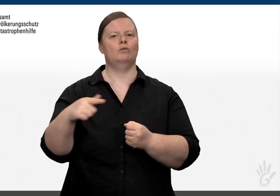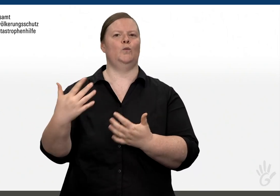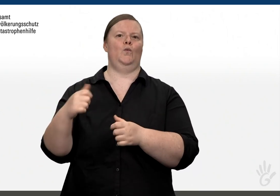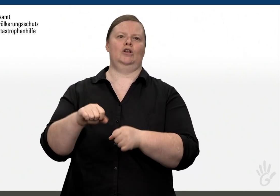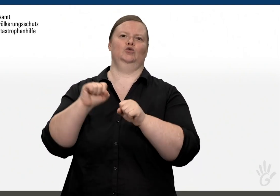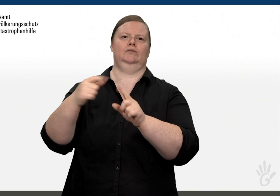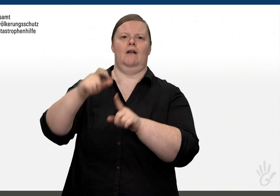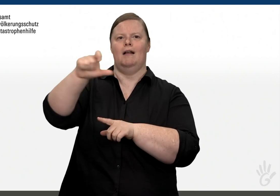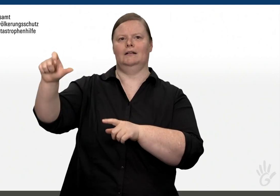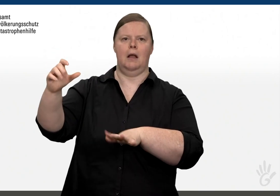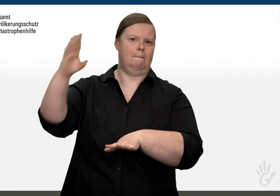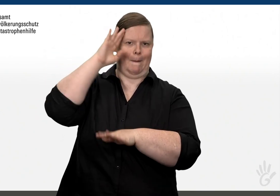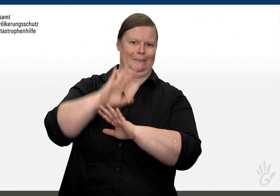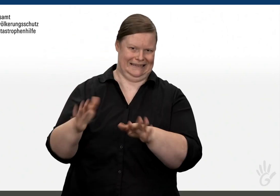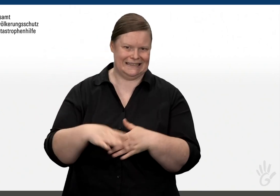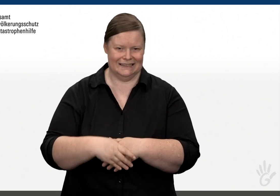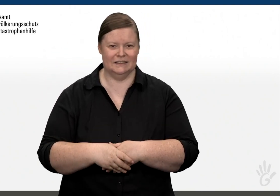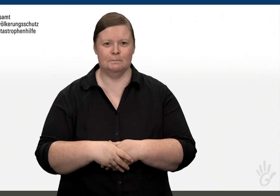So können Sie auch andere schützen.